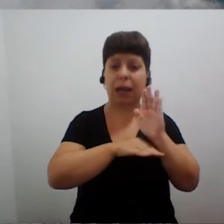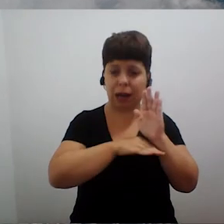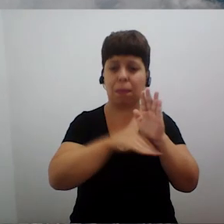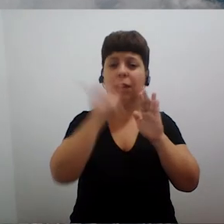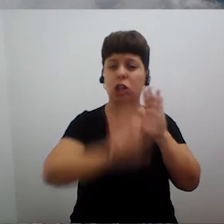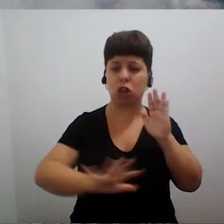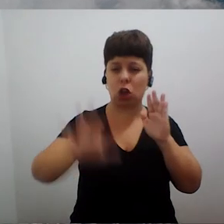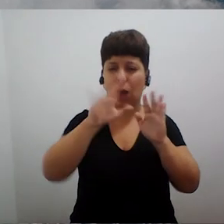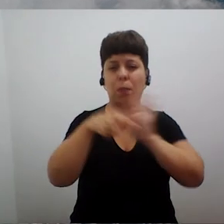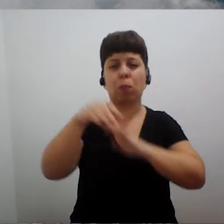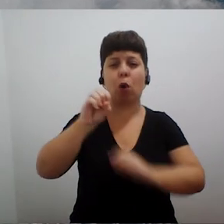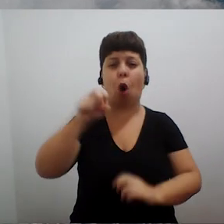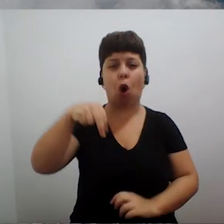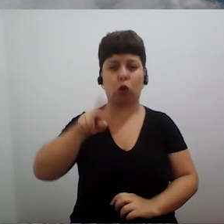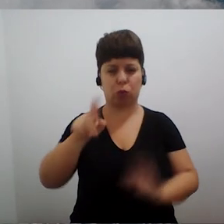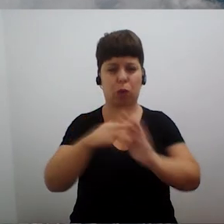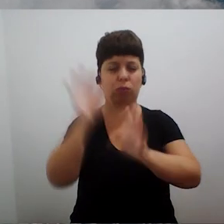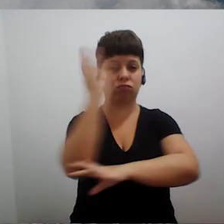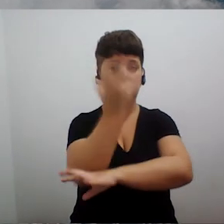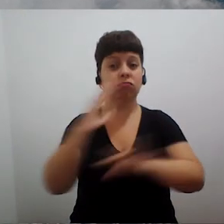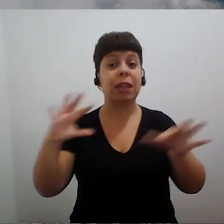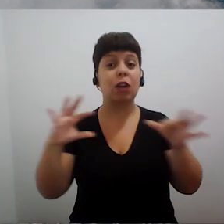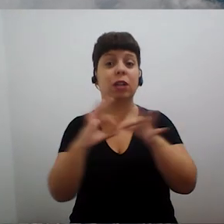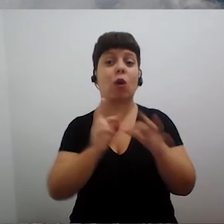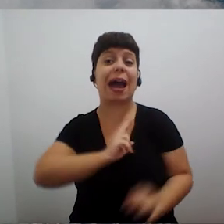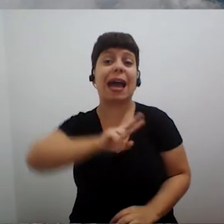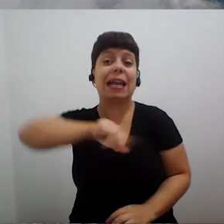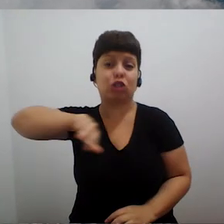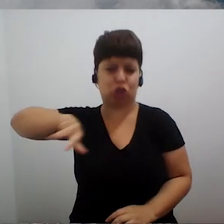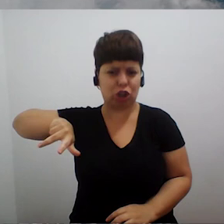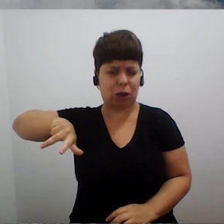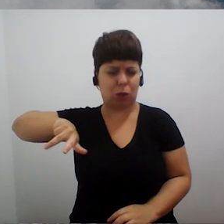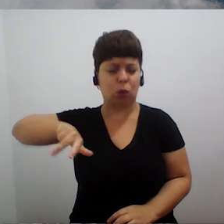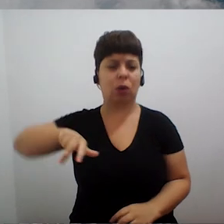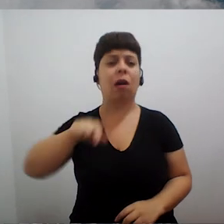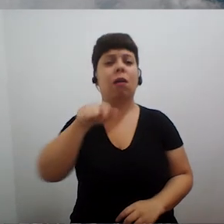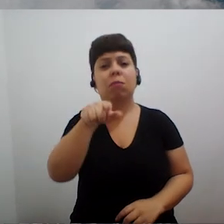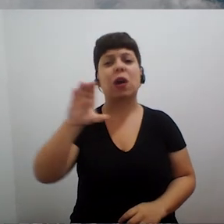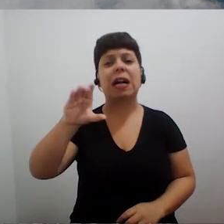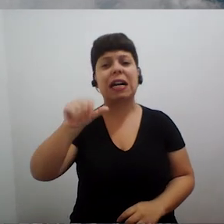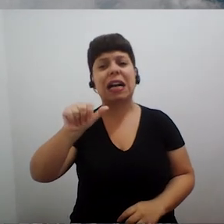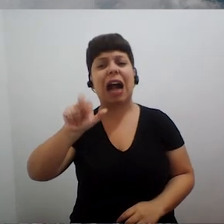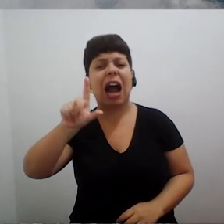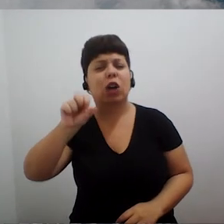para o Meio Ambiente, relacionado à Inter-Religiosidade para que ele nos colocasse um pouco o que é